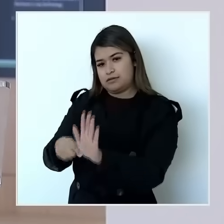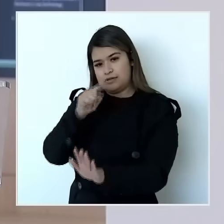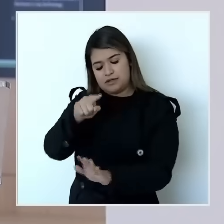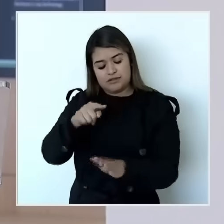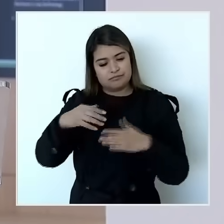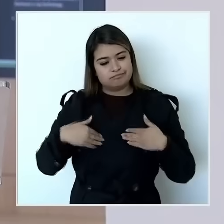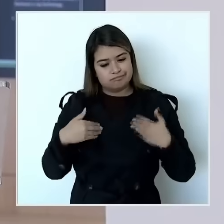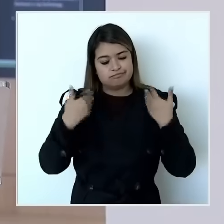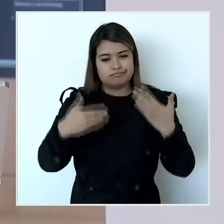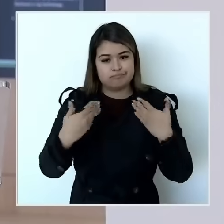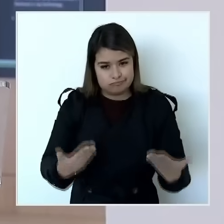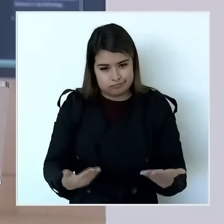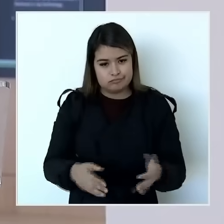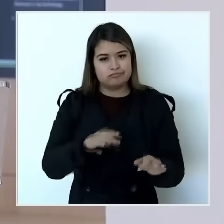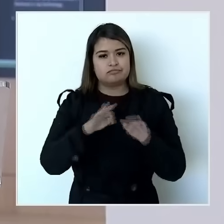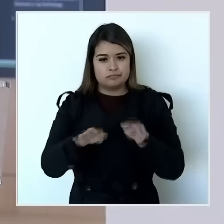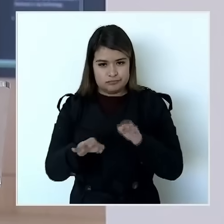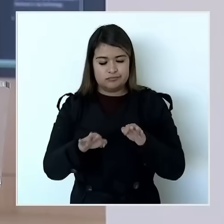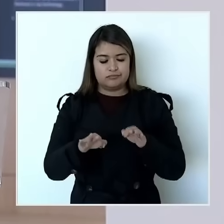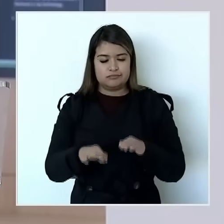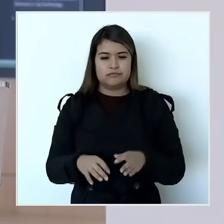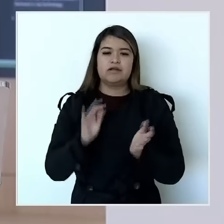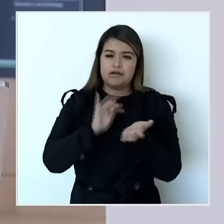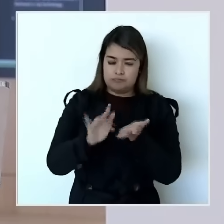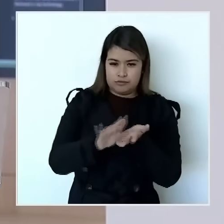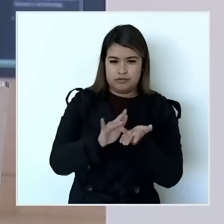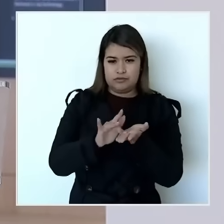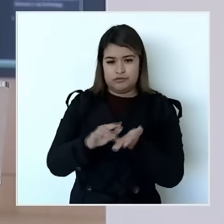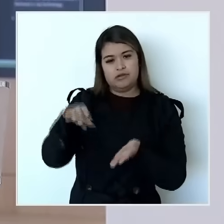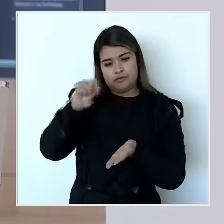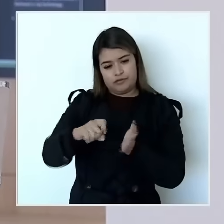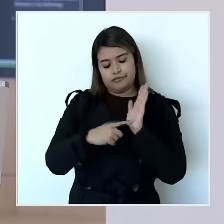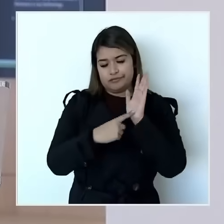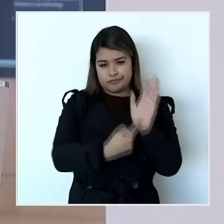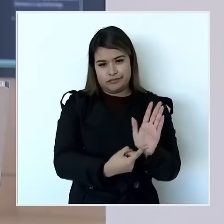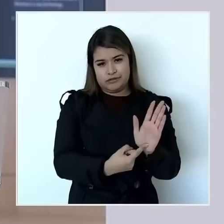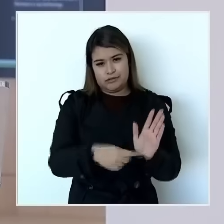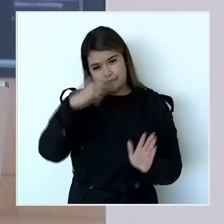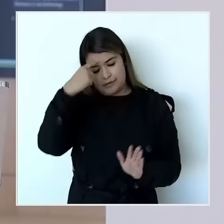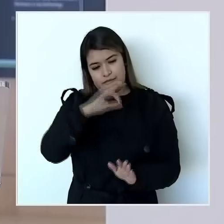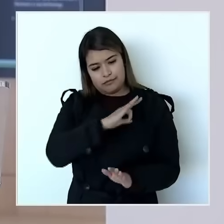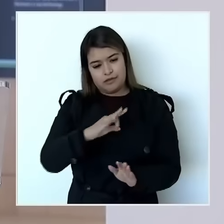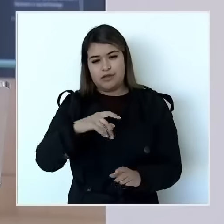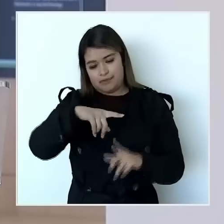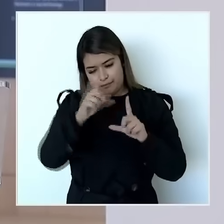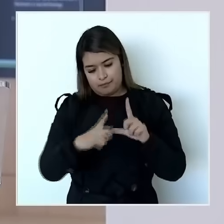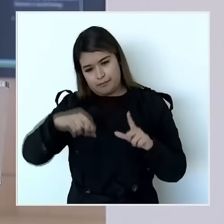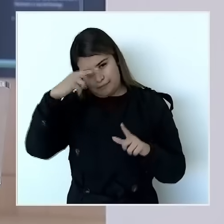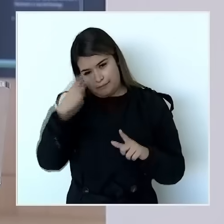nuestra lealtad institucional puesta en marcha para sumarse al progreso del país. También es